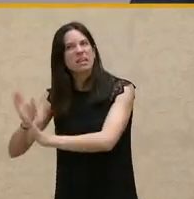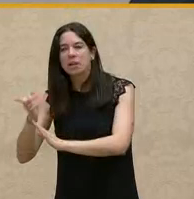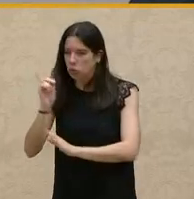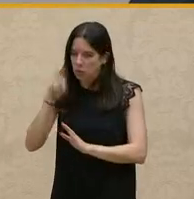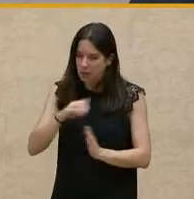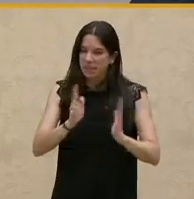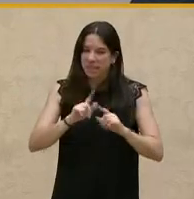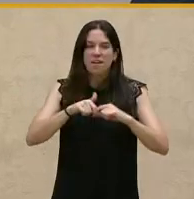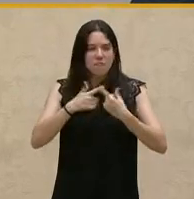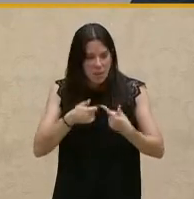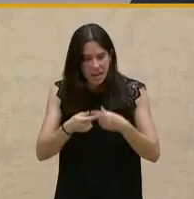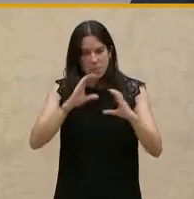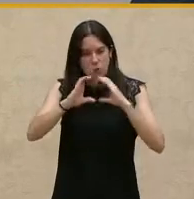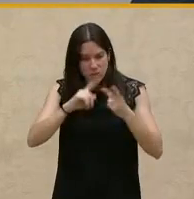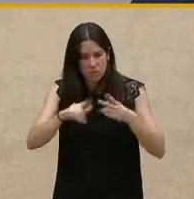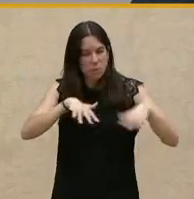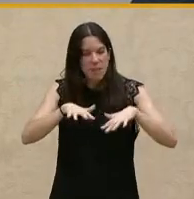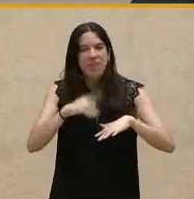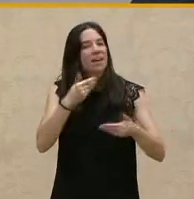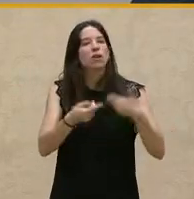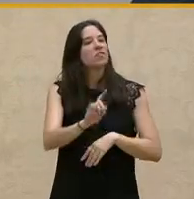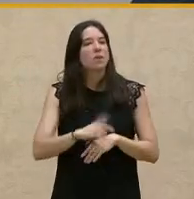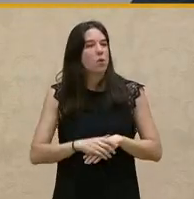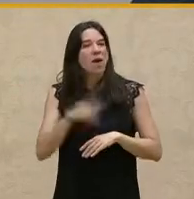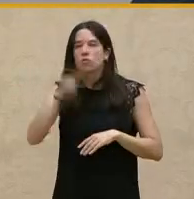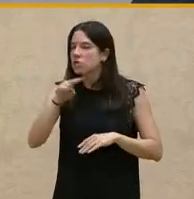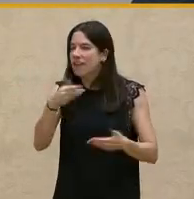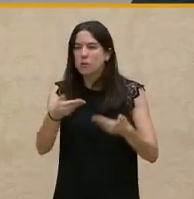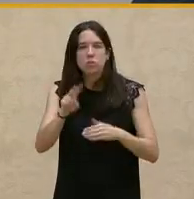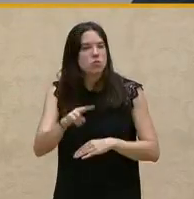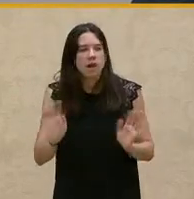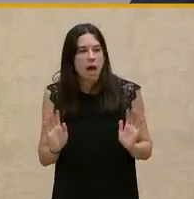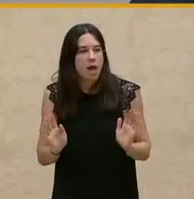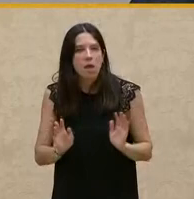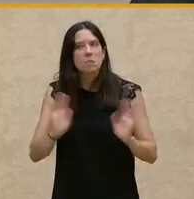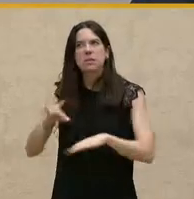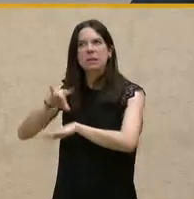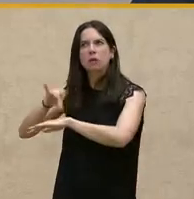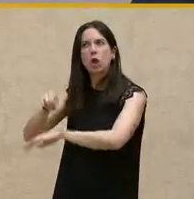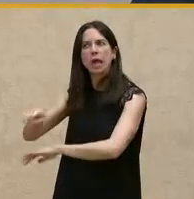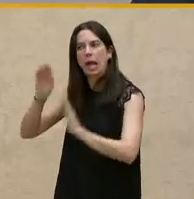movilidad, que nunca se evalúa. Solo la parte patológica o la enfermedad, como lo queráis